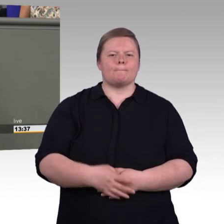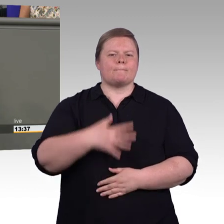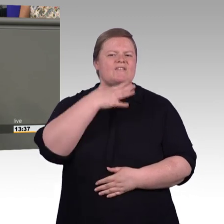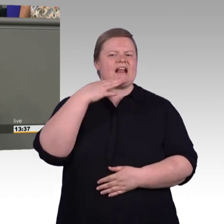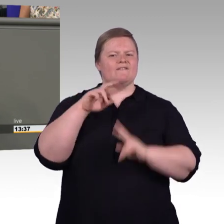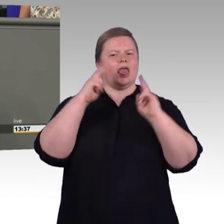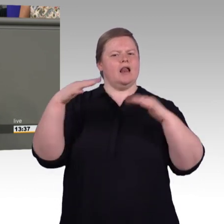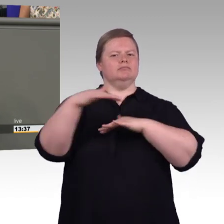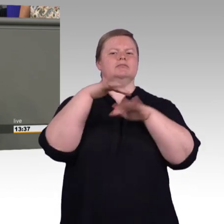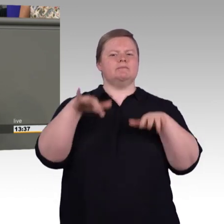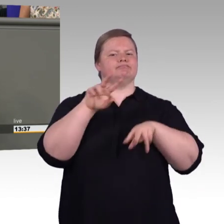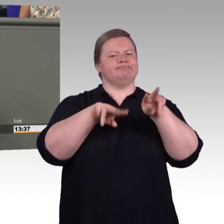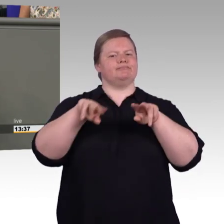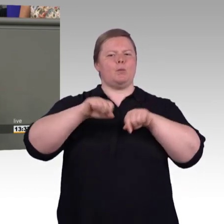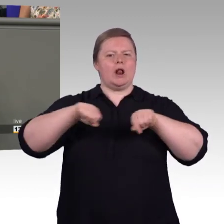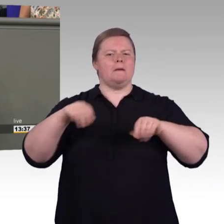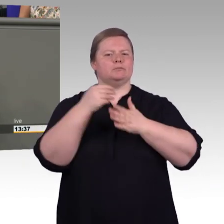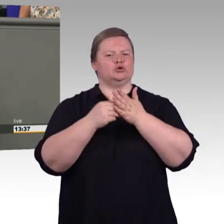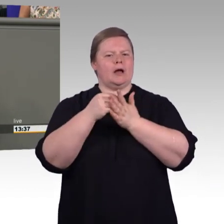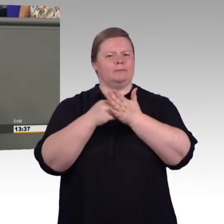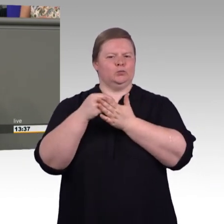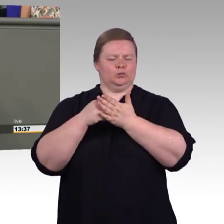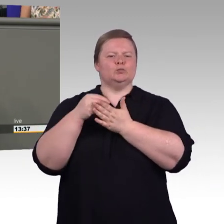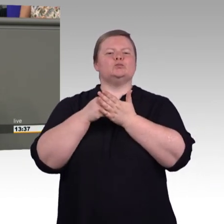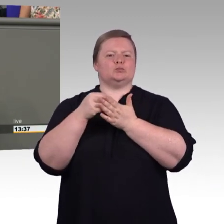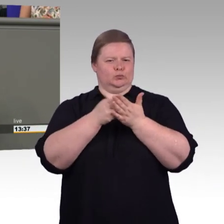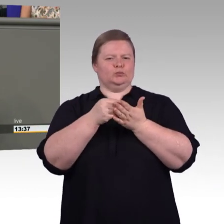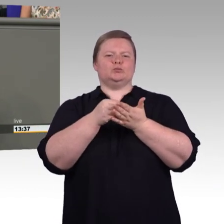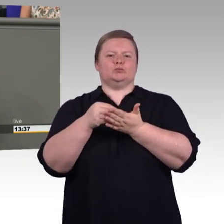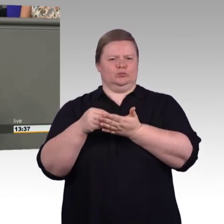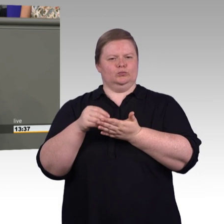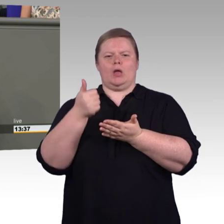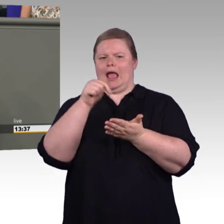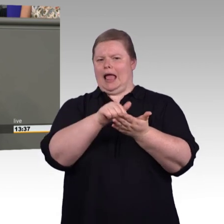Über zwei Milliarden Menschen sind derzeit unter 15 Jahre alt. Und für diese Menschen weltweit ist die